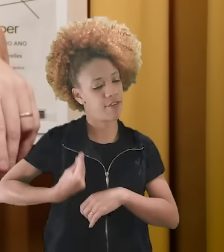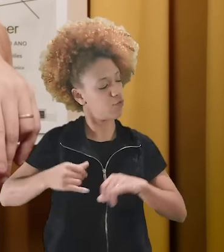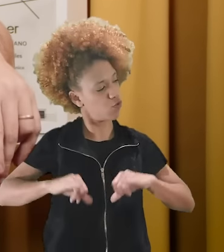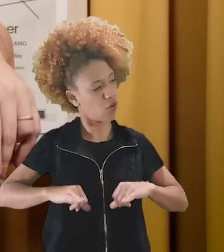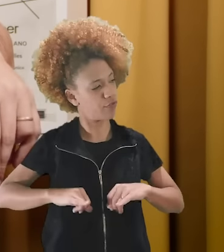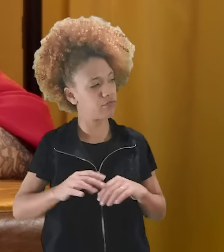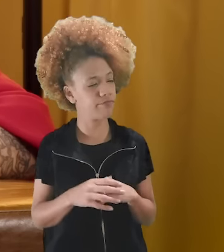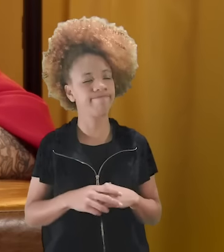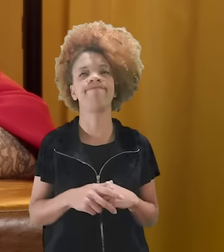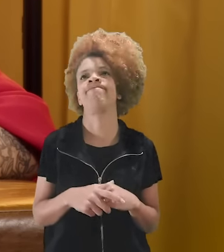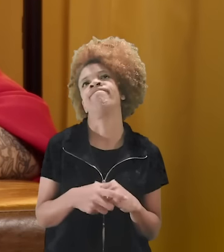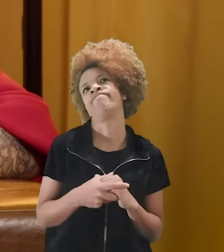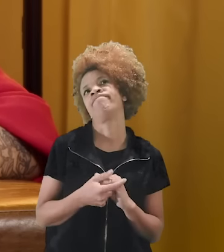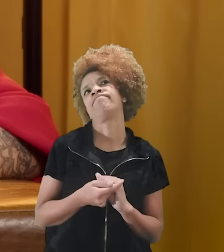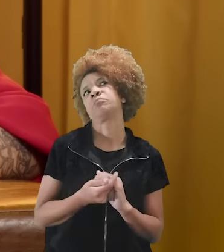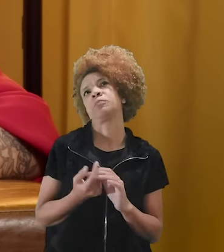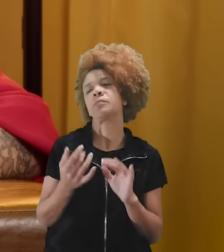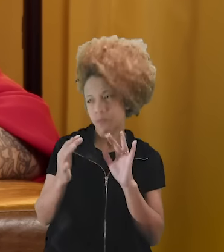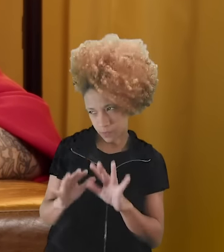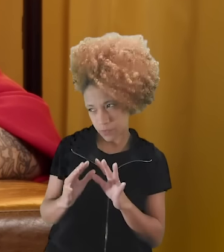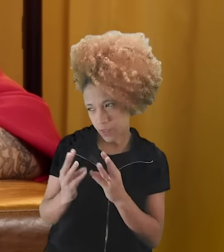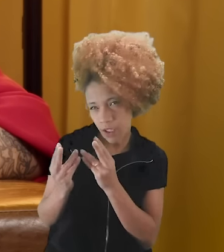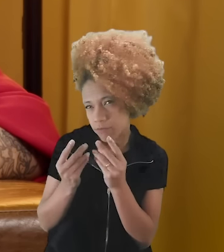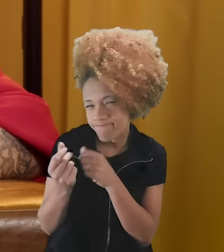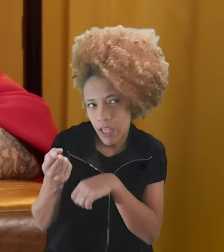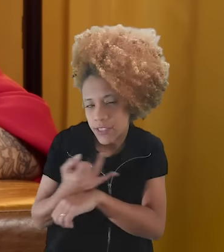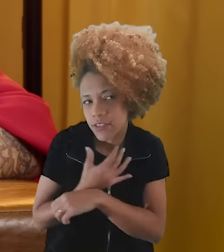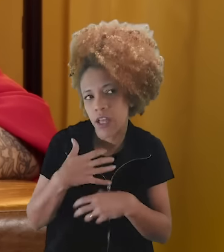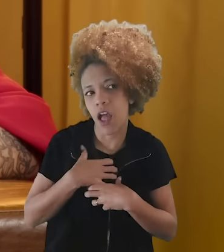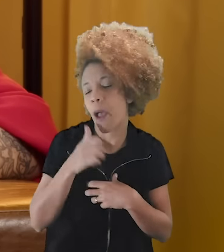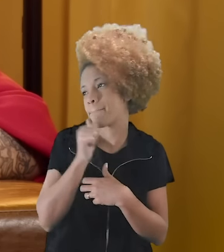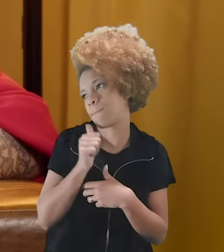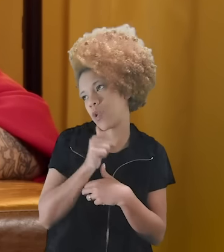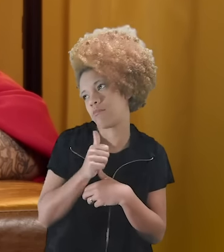isso cara a sensação acho que assim primeiro ponto é que a maioria das mulheres passam pela